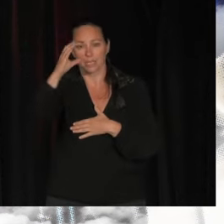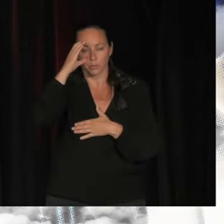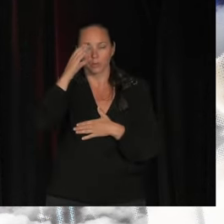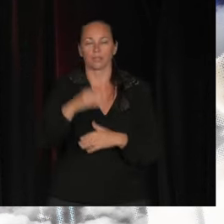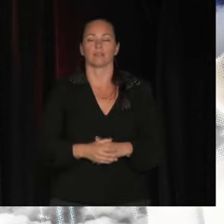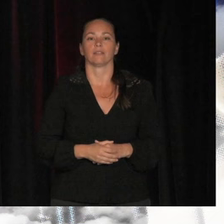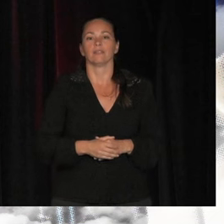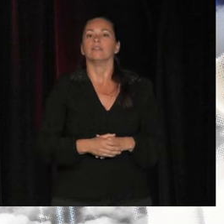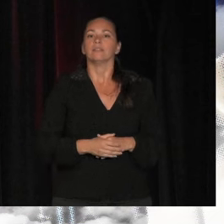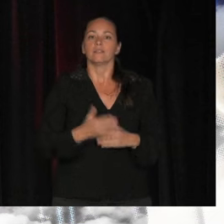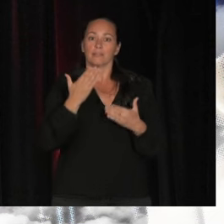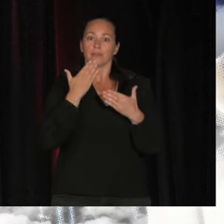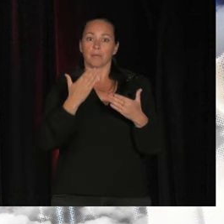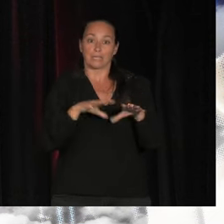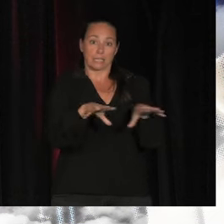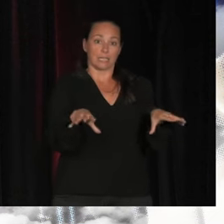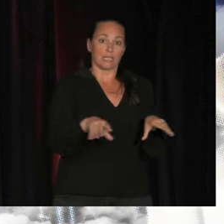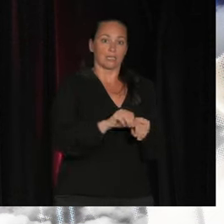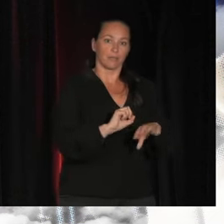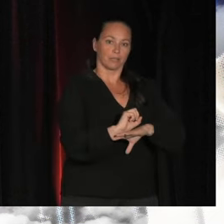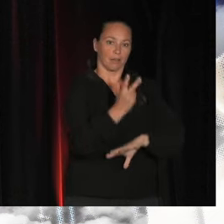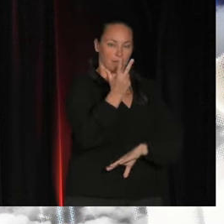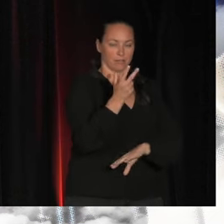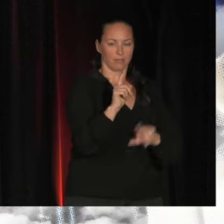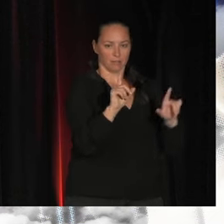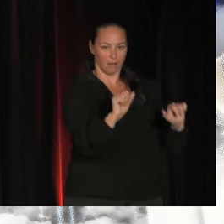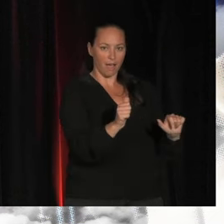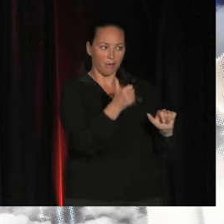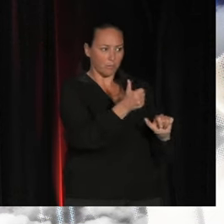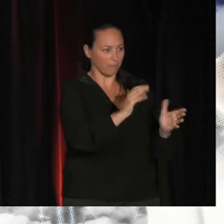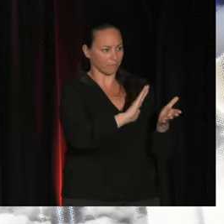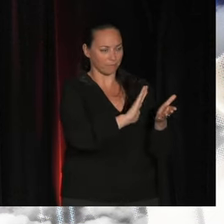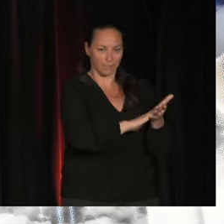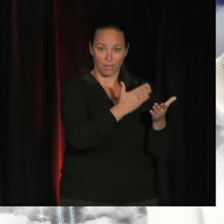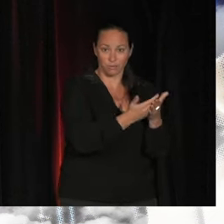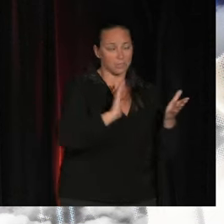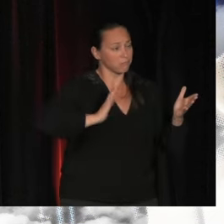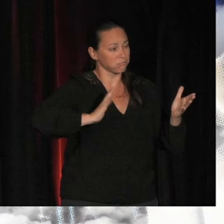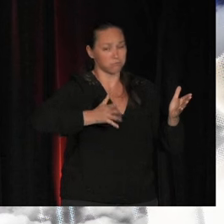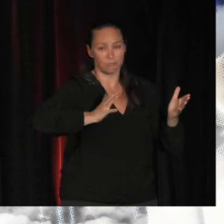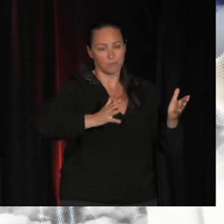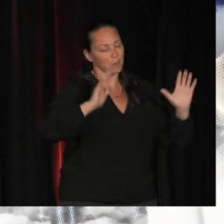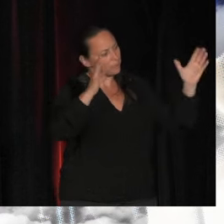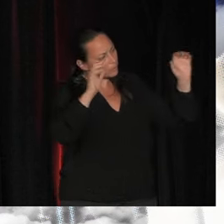Merci à l'équipe de Trilogue qui a traduit l'ensemble de . Vous pouvez les applaudir. Oui, vous pouvez les applaudir.